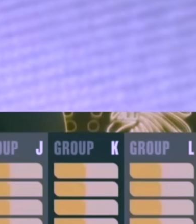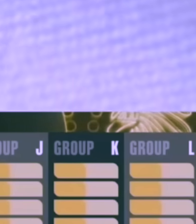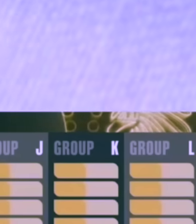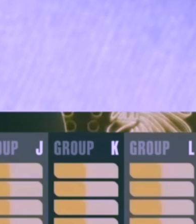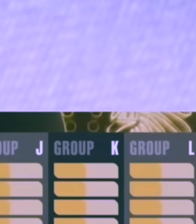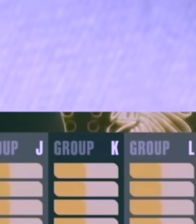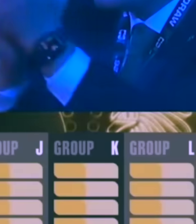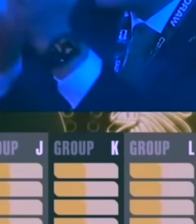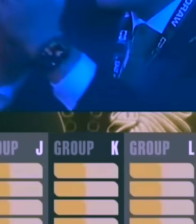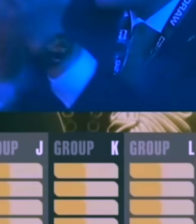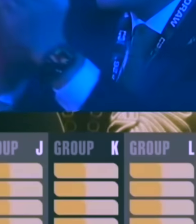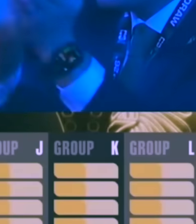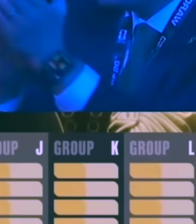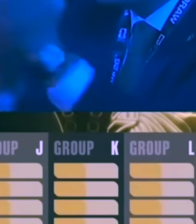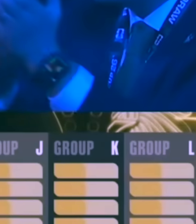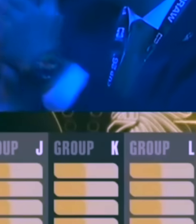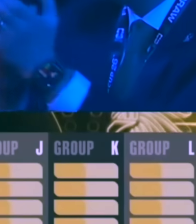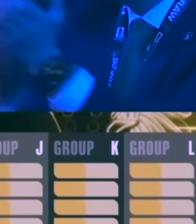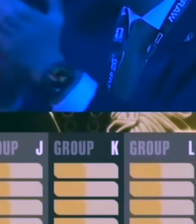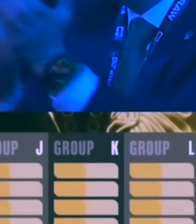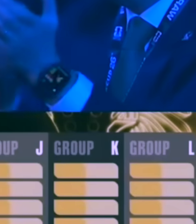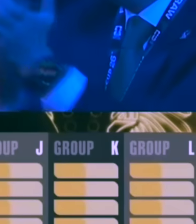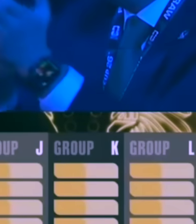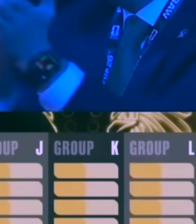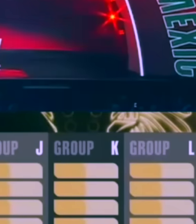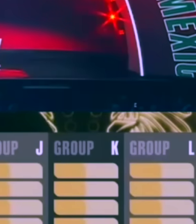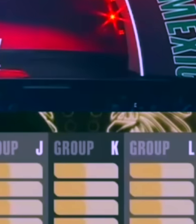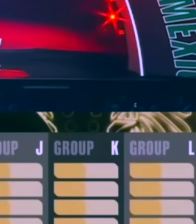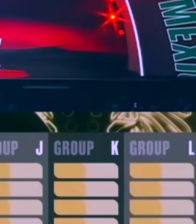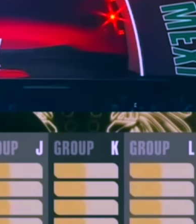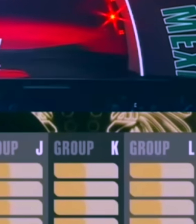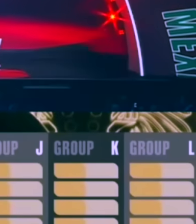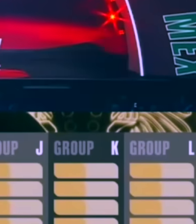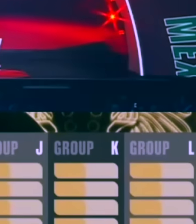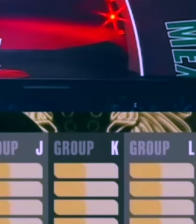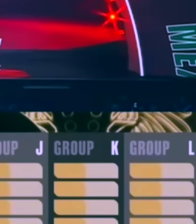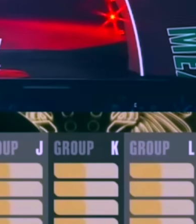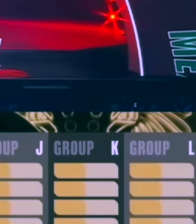Jan Infantino le cedió el micrófono a Claudia Shinbaum y la presidenta dejó un hermoso mensaje